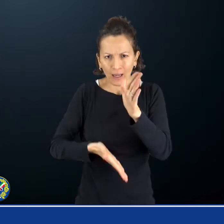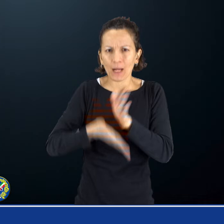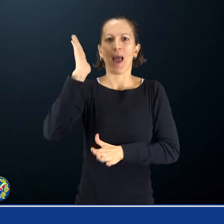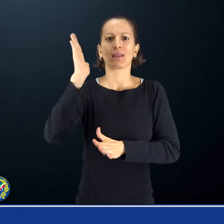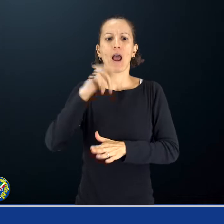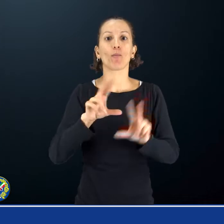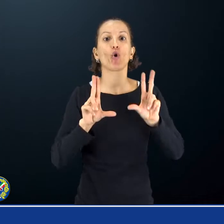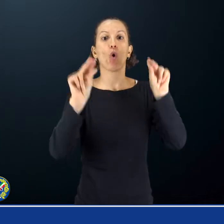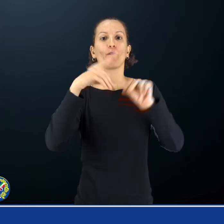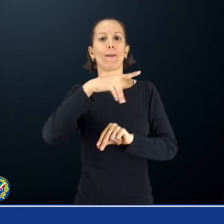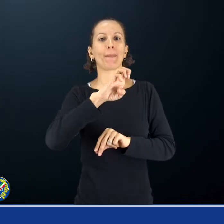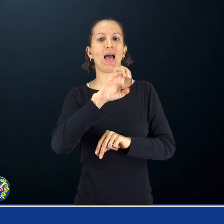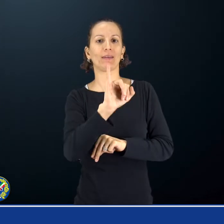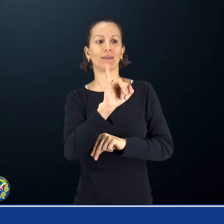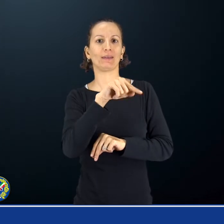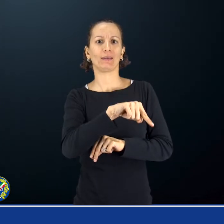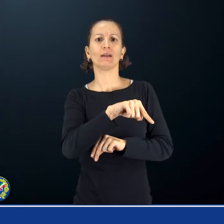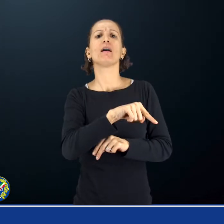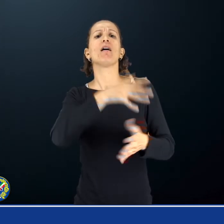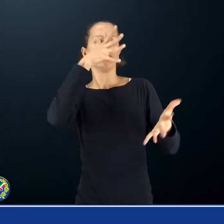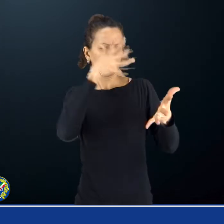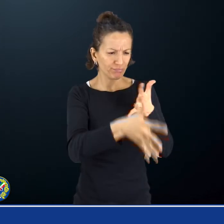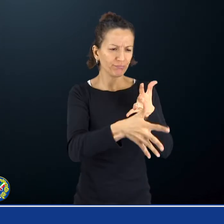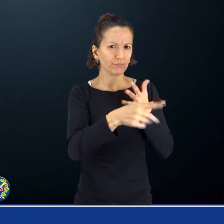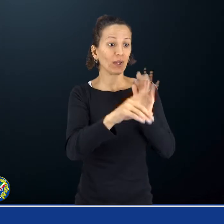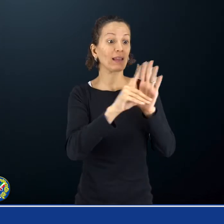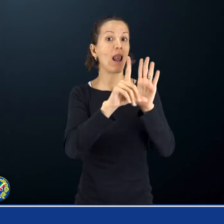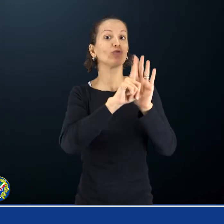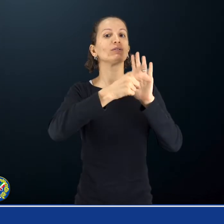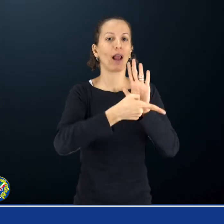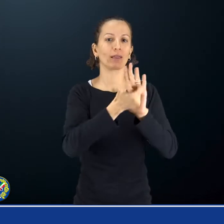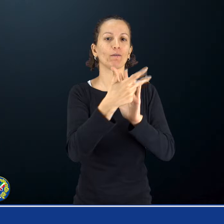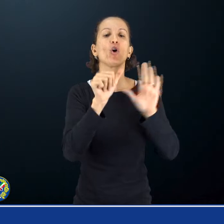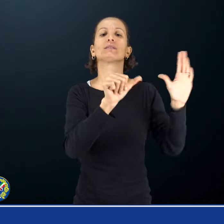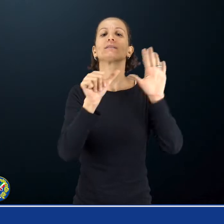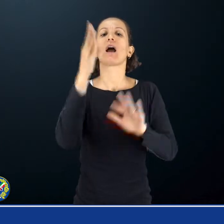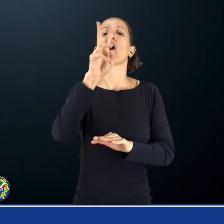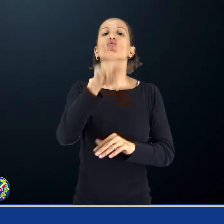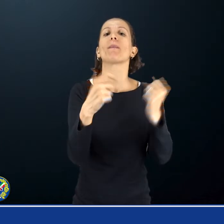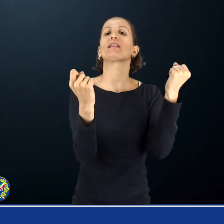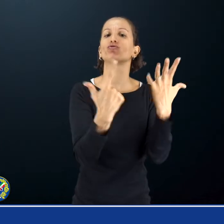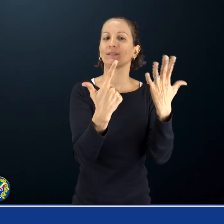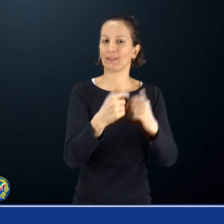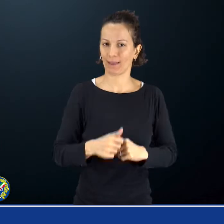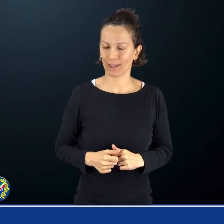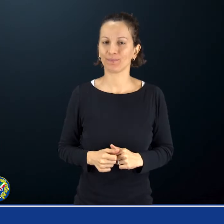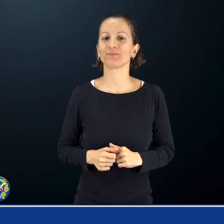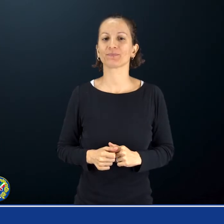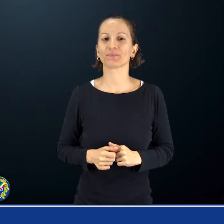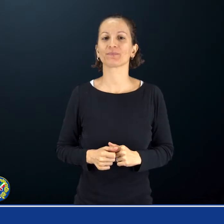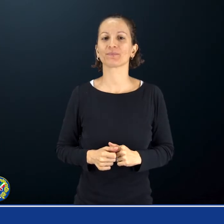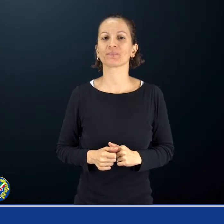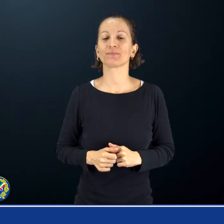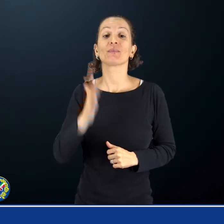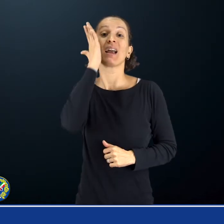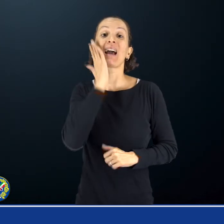Ripartiamo dal nuovo PEI alla luce del D. Lgs 66/ 2011"